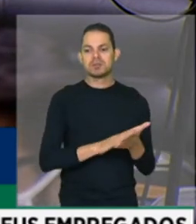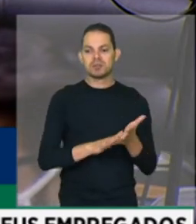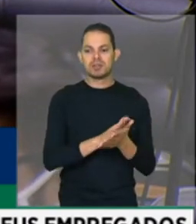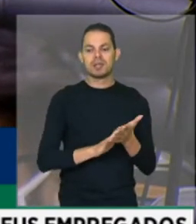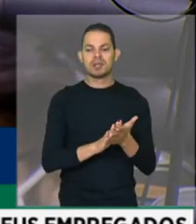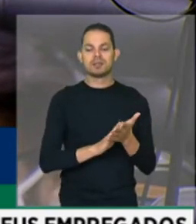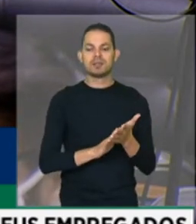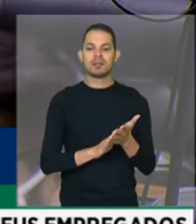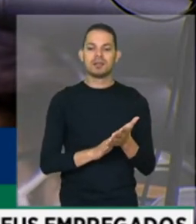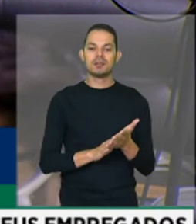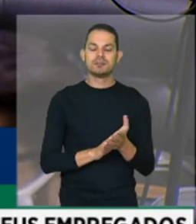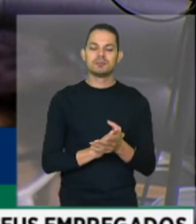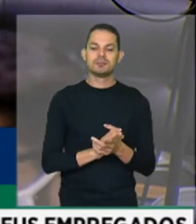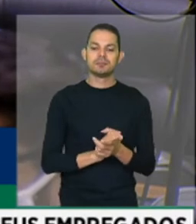QUE O DESTAQUE SERIA MAIS